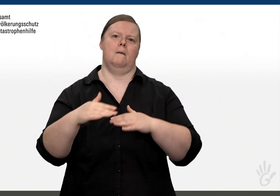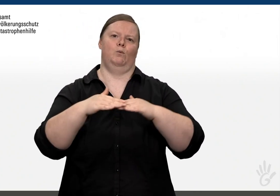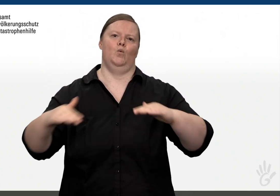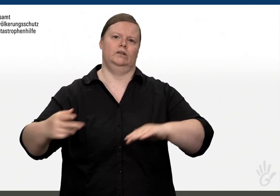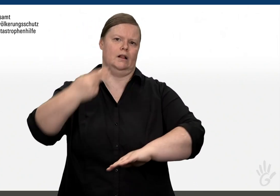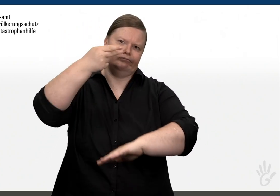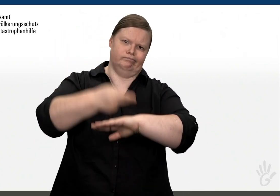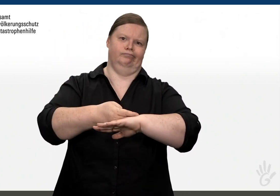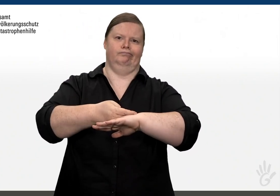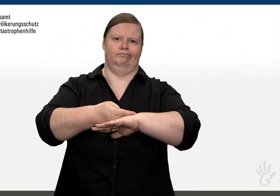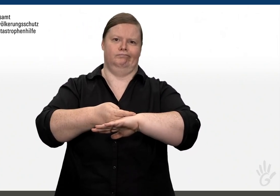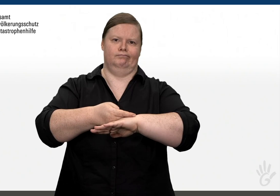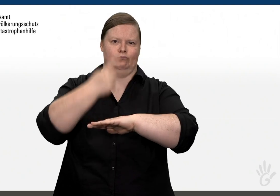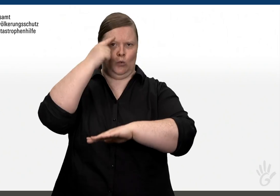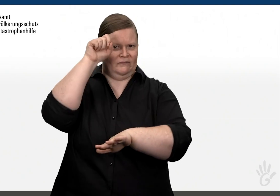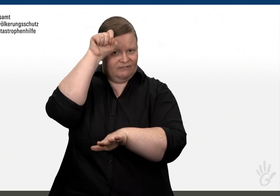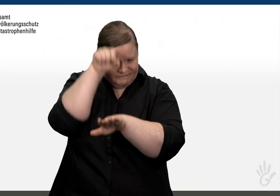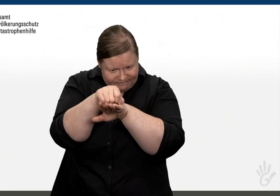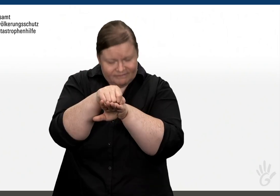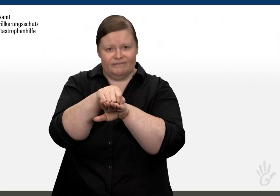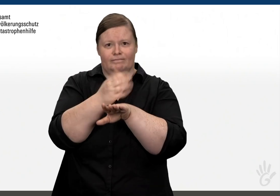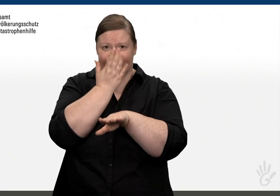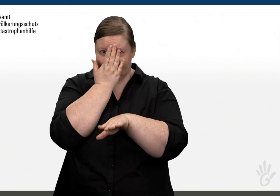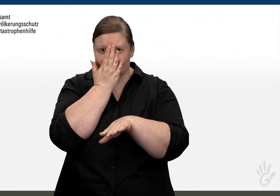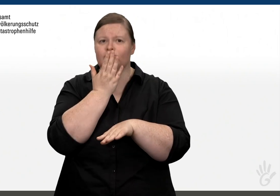mit dem Gesicht auf den Boden